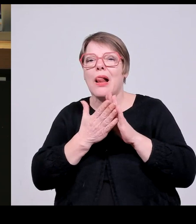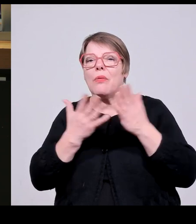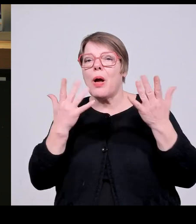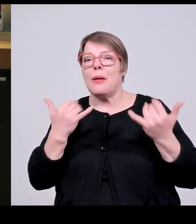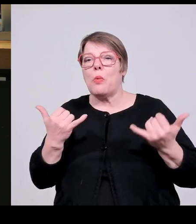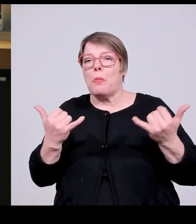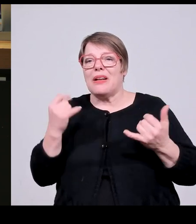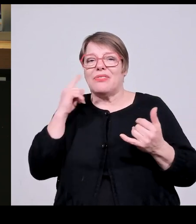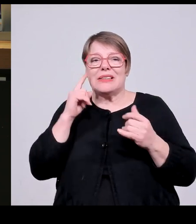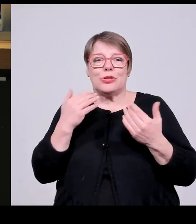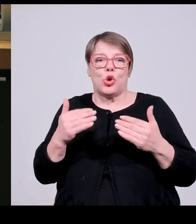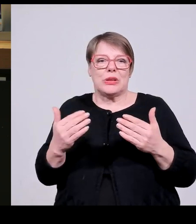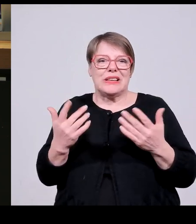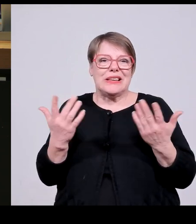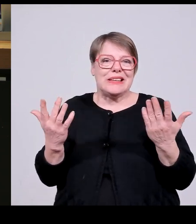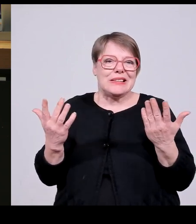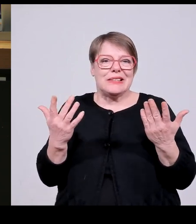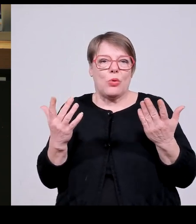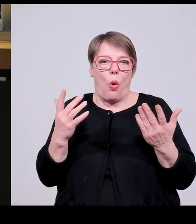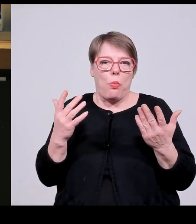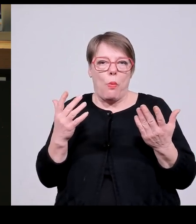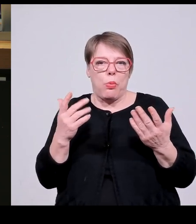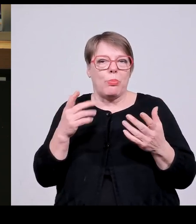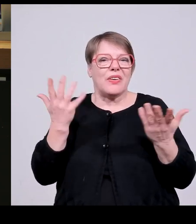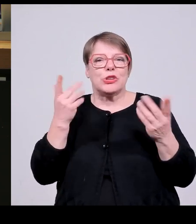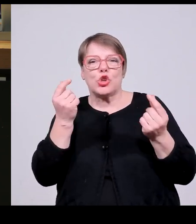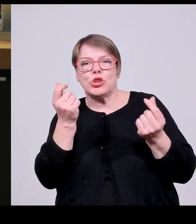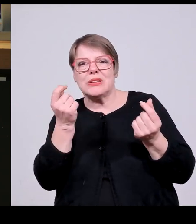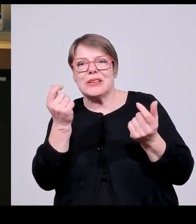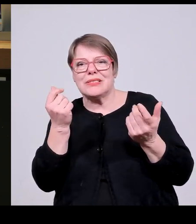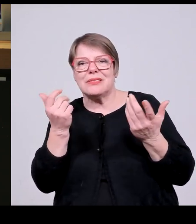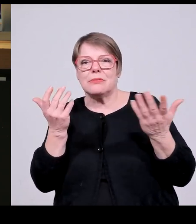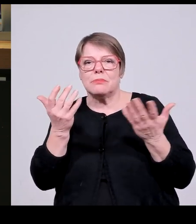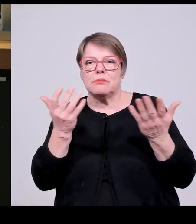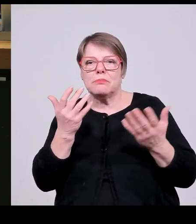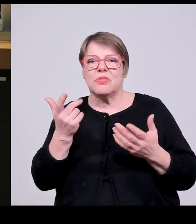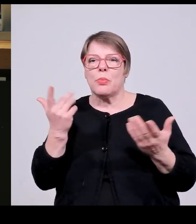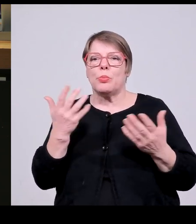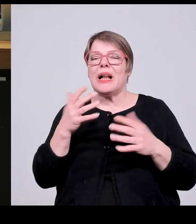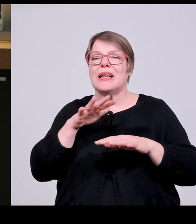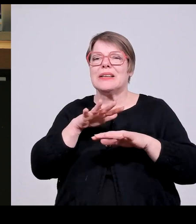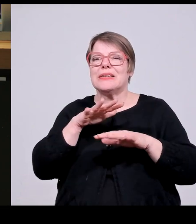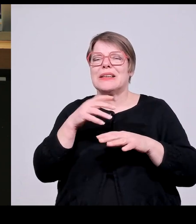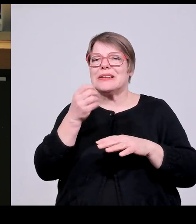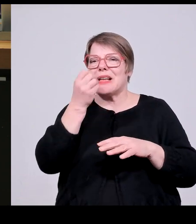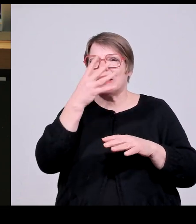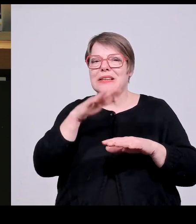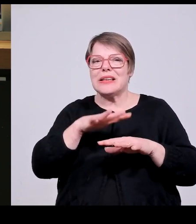Wir haben keine Vorstellung, wie viele Milliarden in die Hand nehmen werden müssen. Wir wissen, aber wir brauchen in